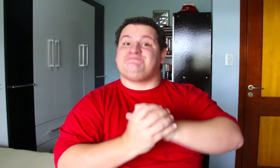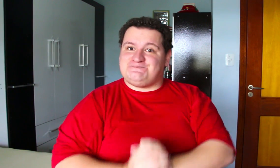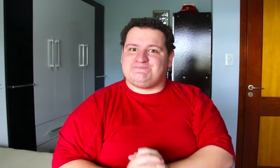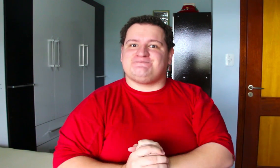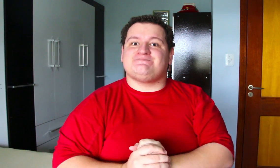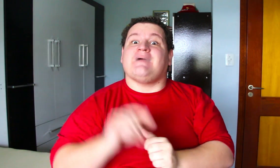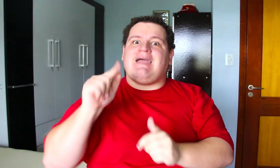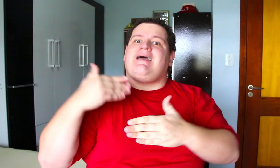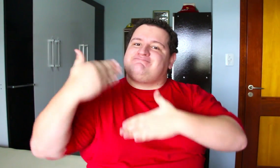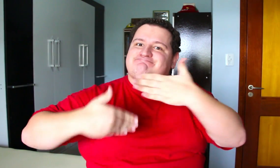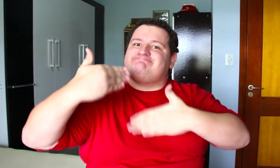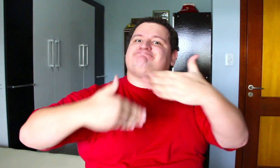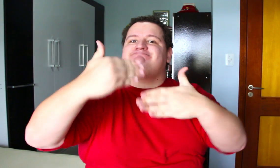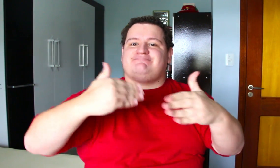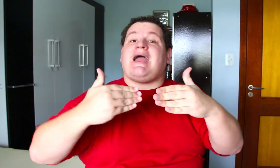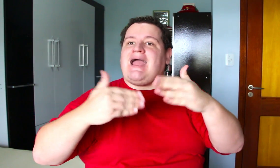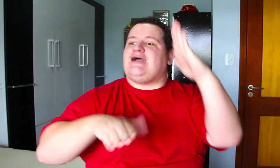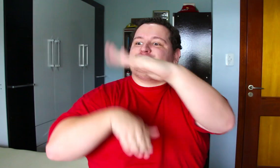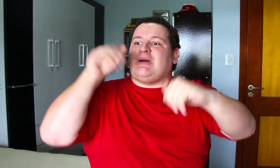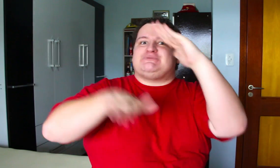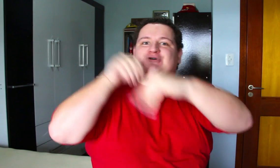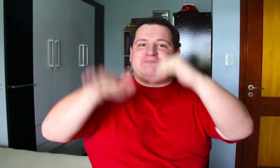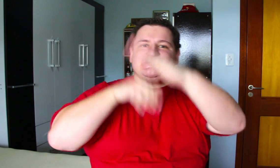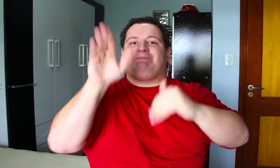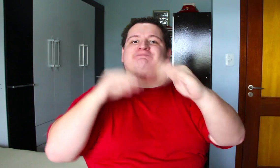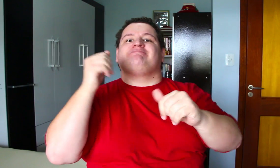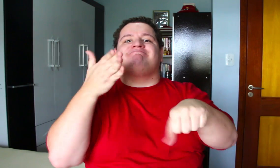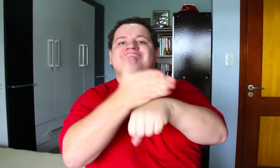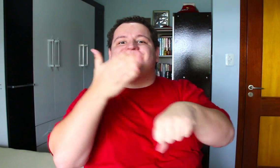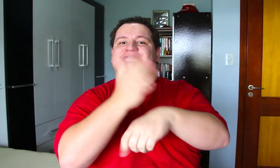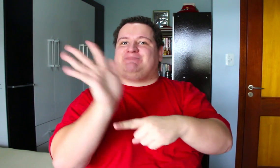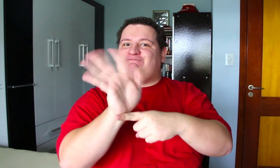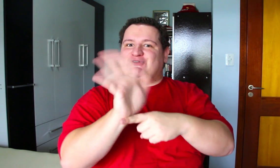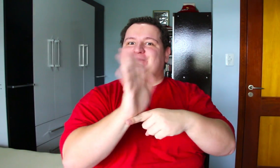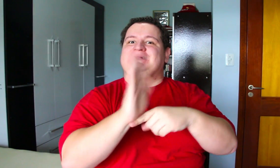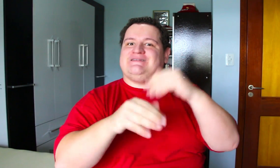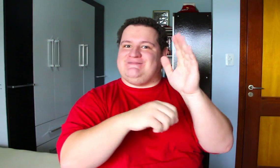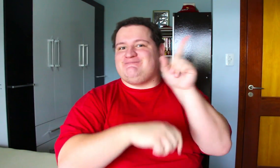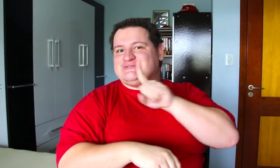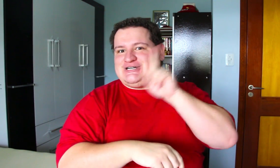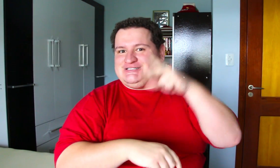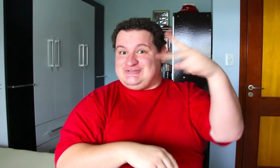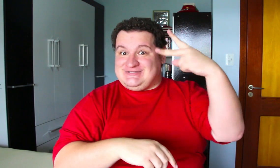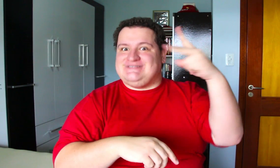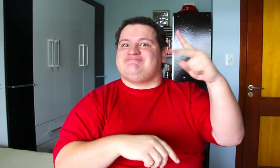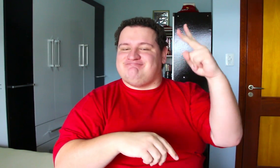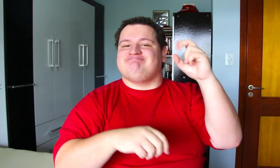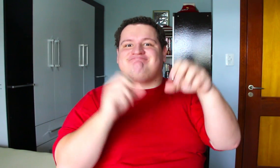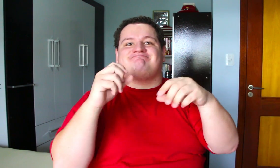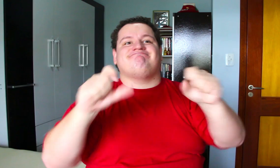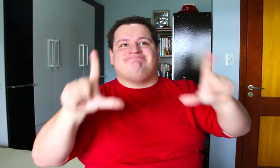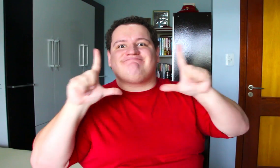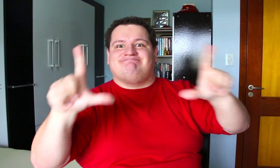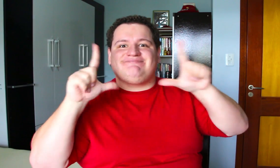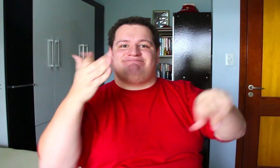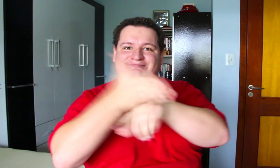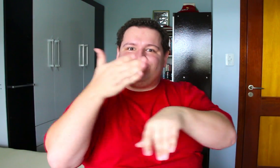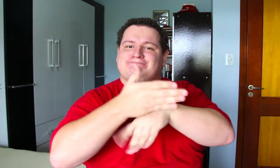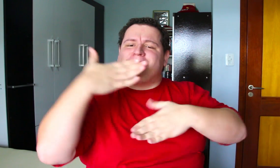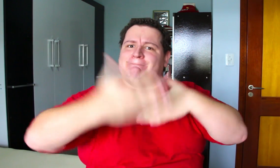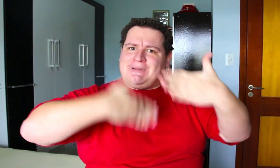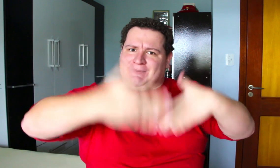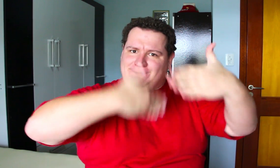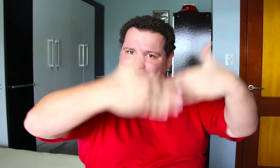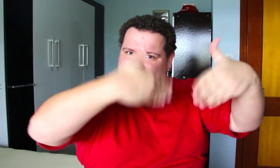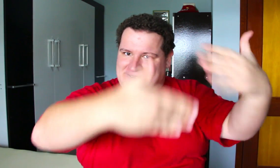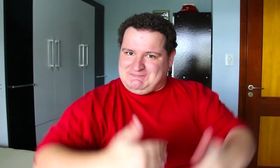Foi recebendo convites para participar dos filmes americanos.